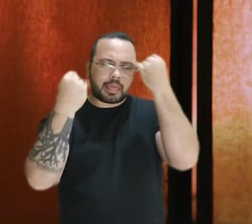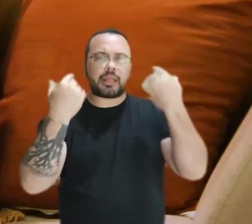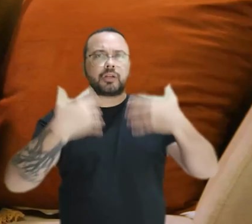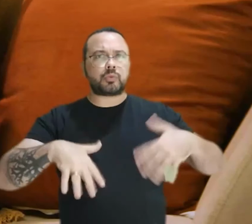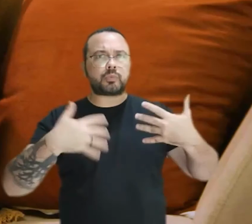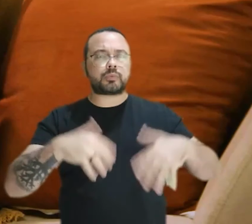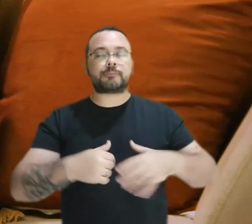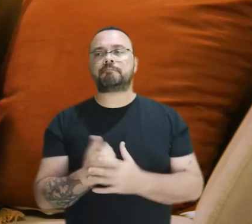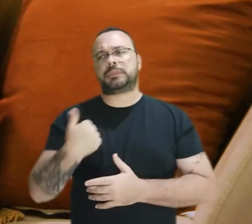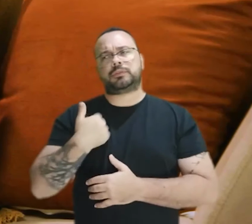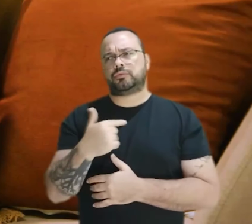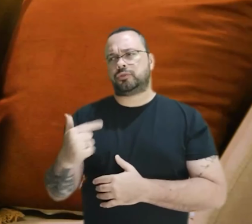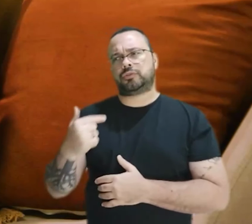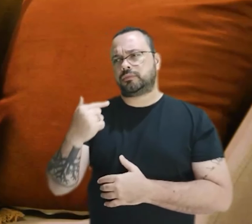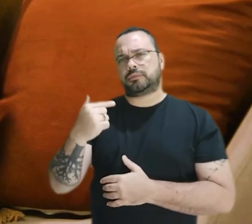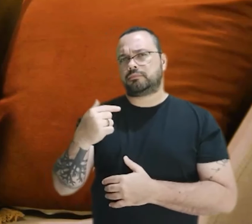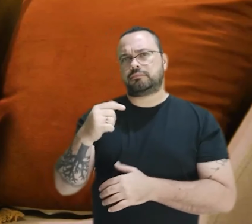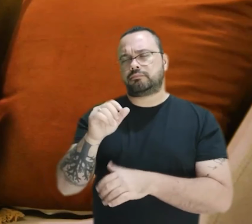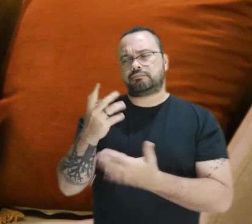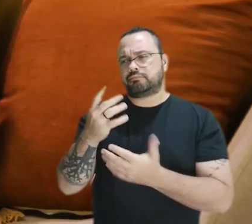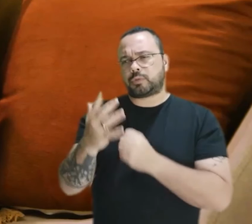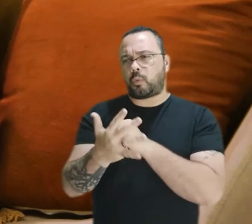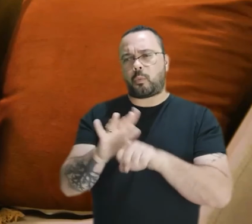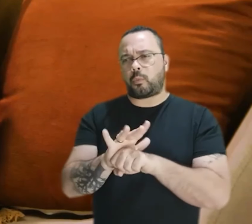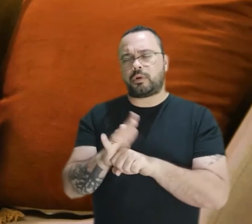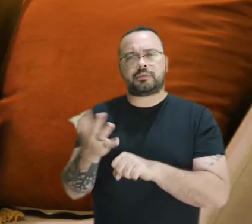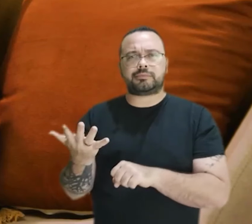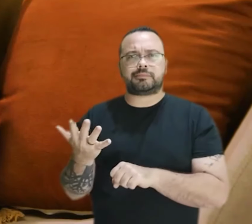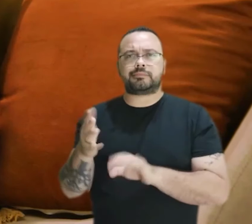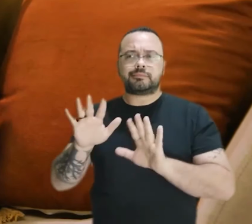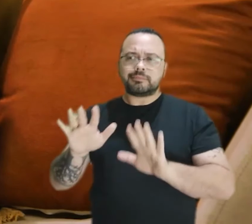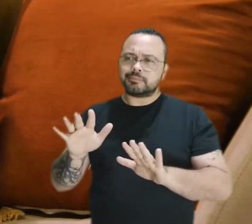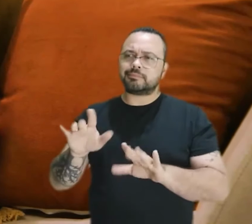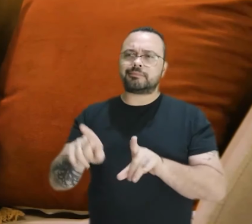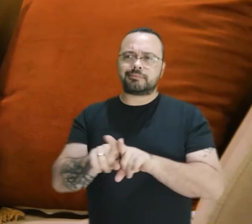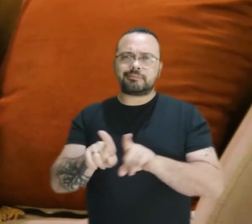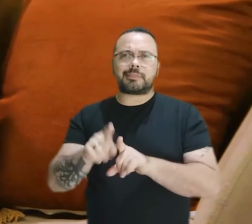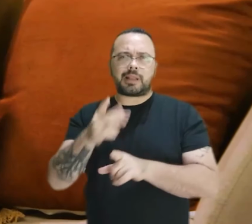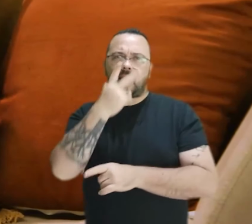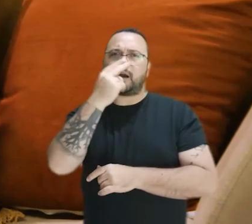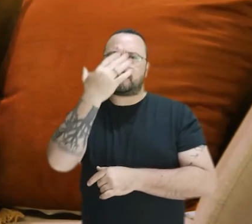Eu não tive Covid, que eu saiba, mas... mas eu acho que, também, piorou a minha.